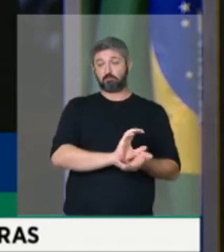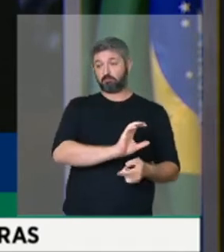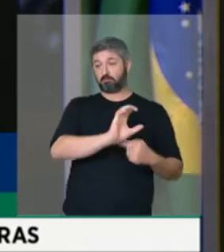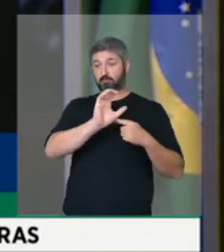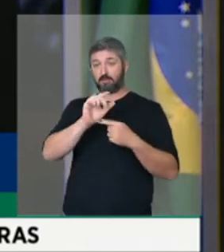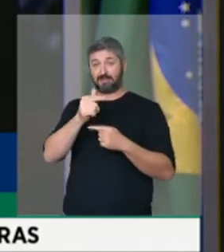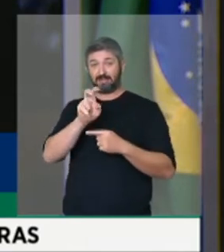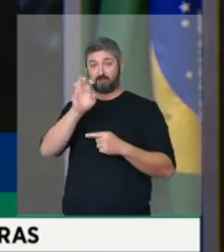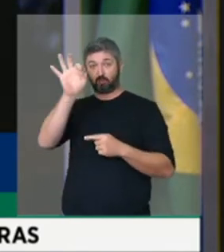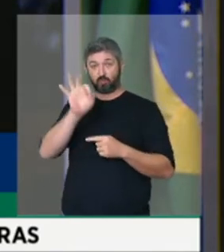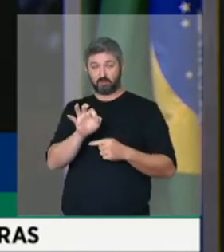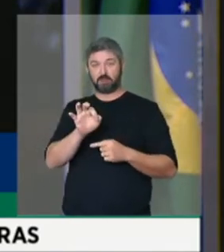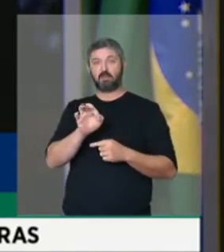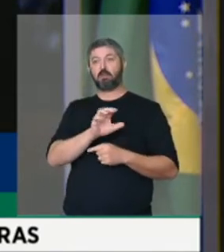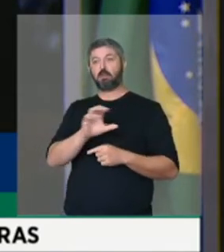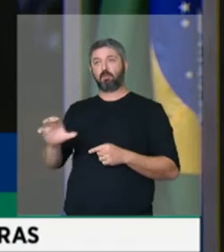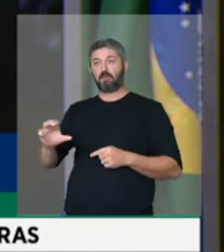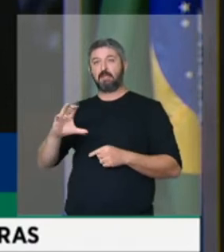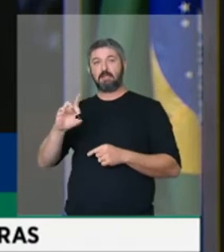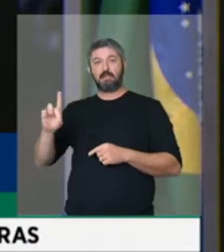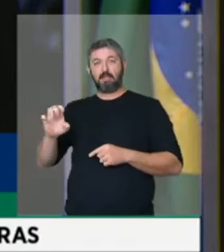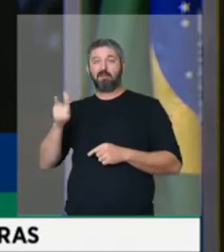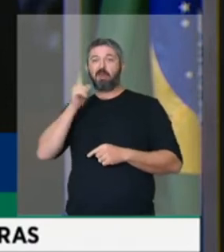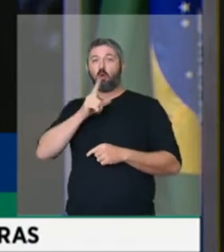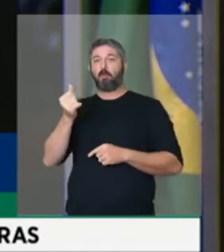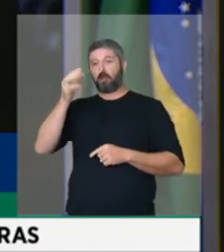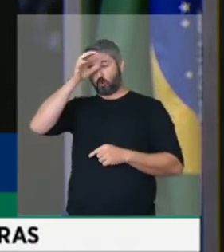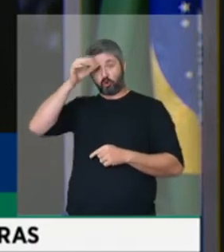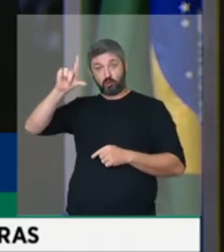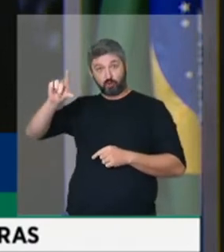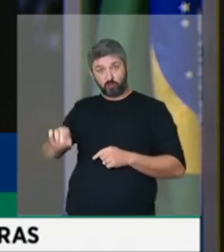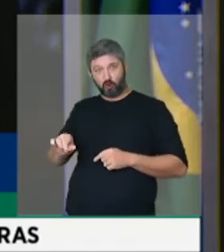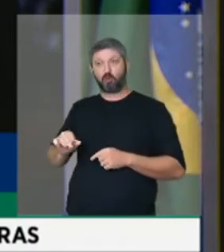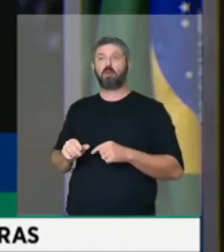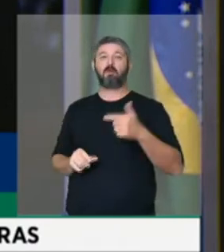DISSO, VAMOS PAGAR EM TORNO DE 200, 250, TEREMOS DOS DOIS